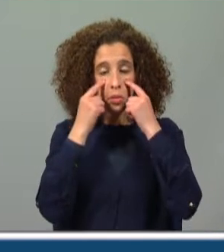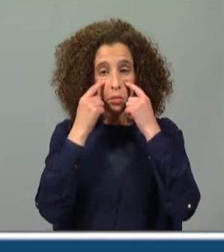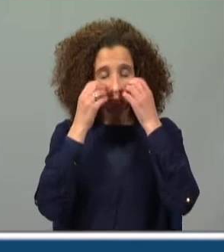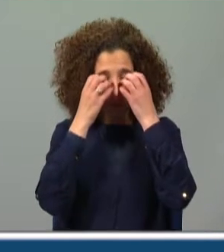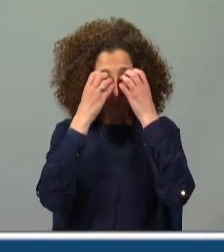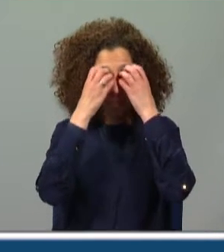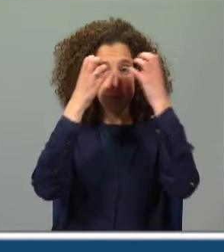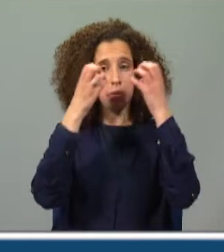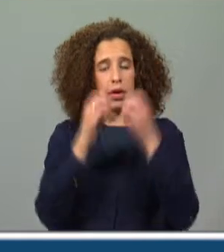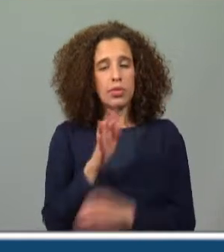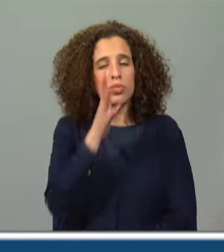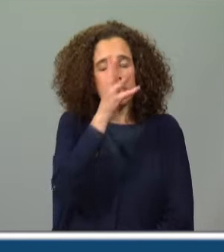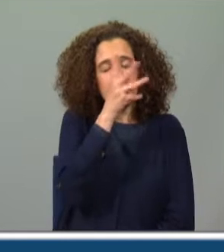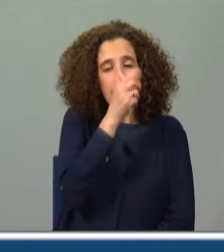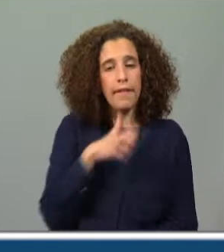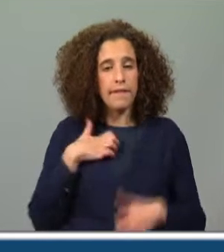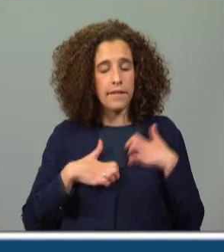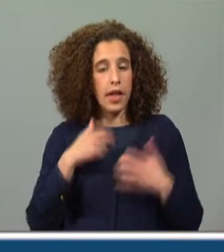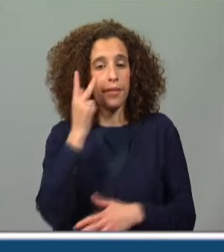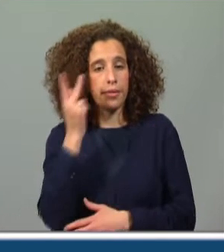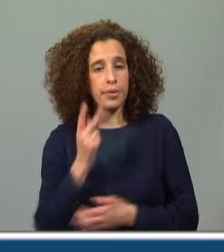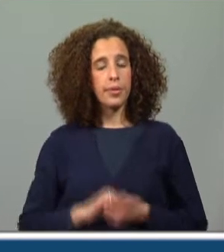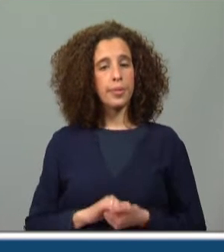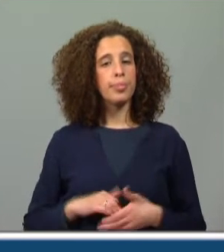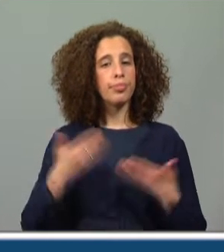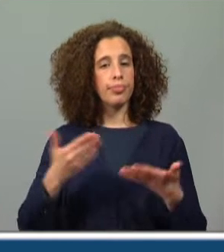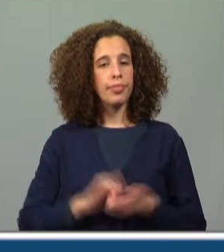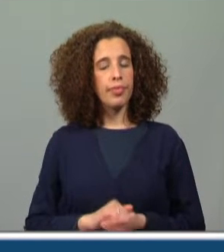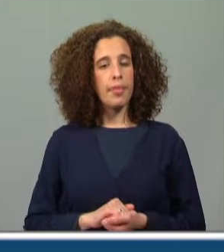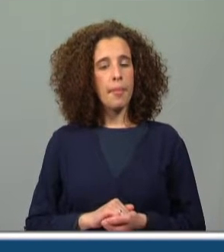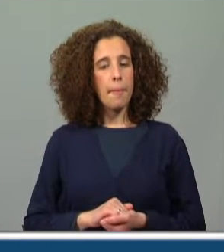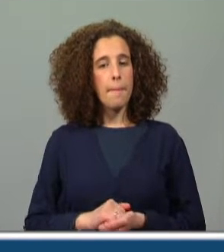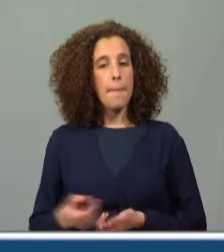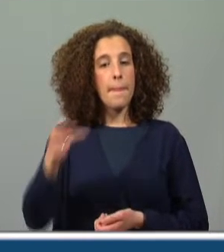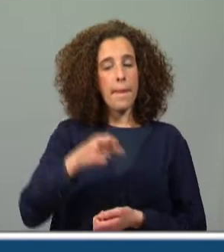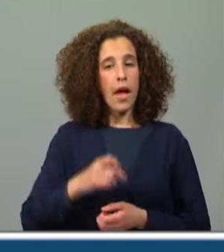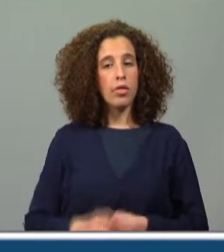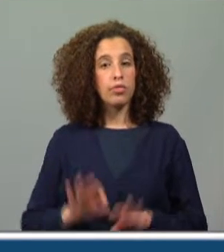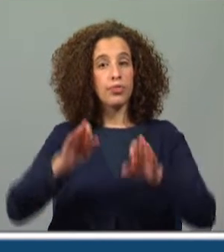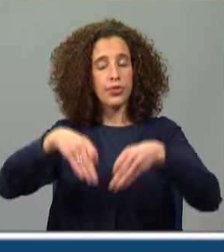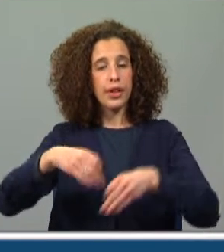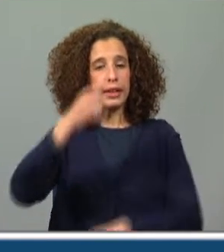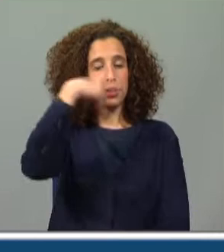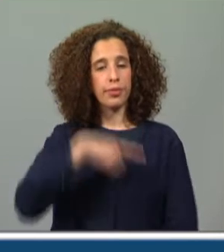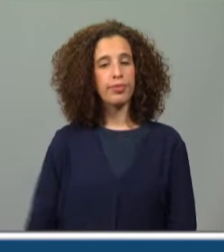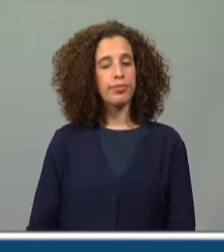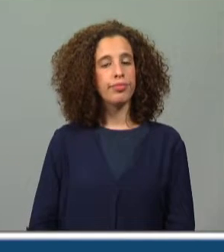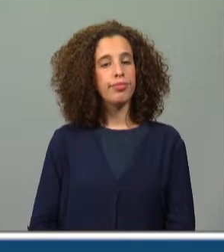desânimo e ansiedade em que se encontrava 沮喪和焦慮成立 entretanto vamos chegar ao desenlace do conto portanto temos o a conclusão do 然而，我們將得到的結局故事，所以我們有結論